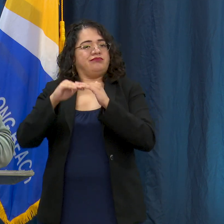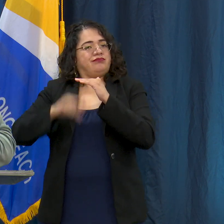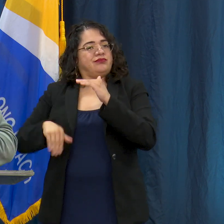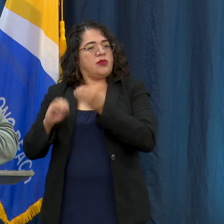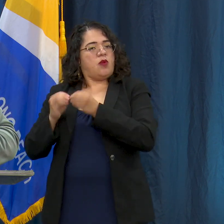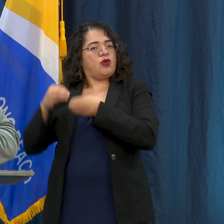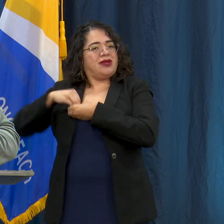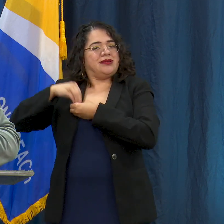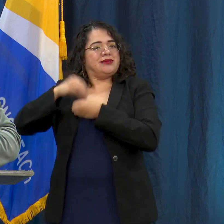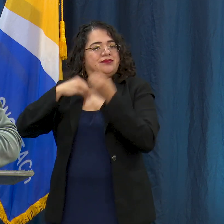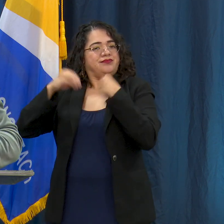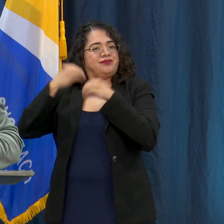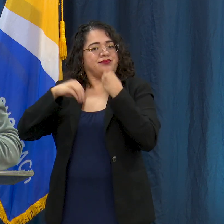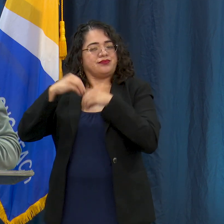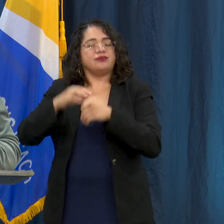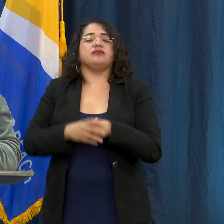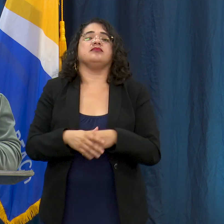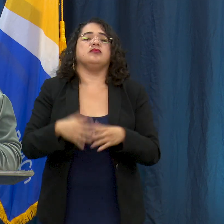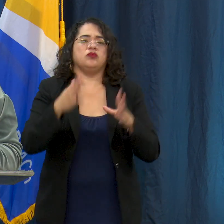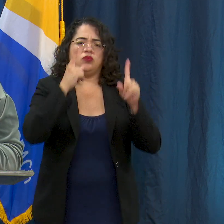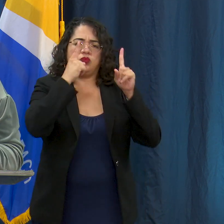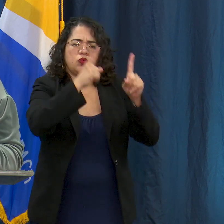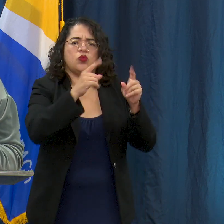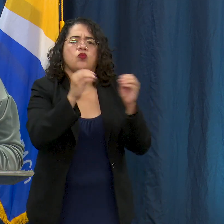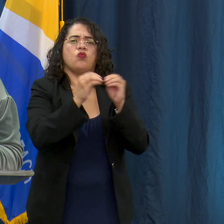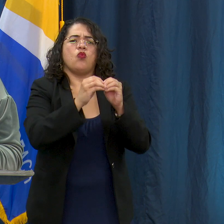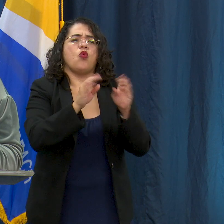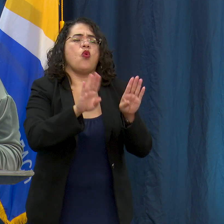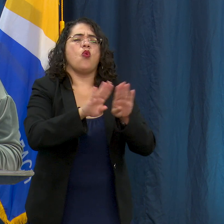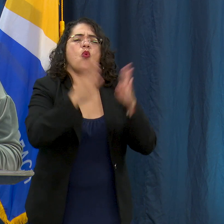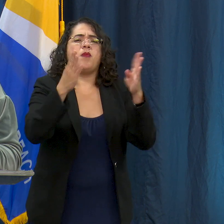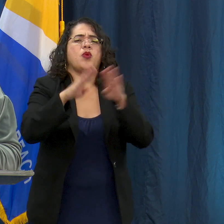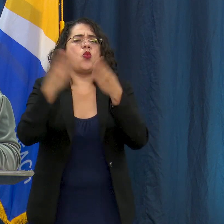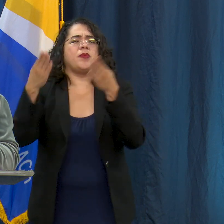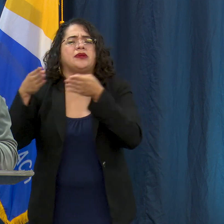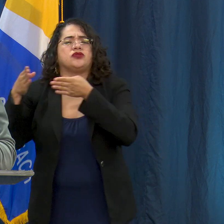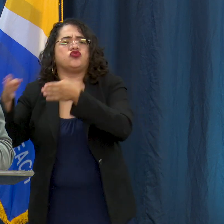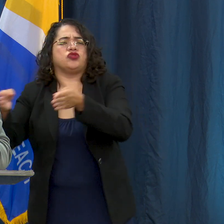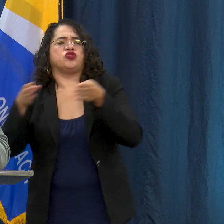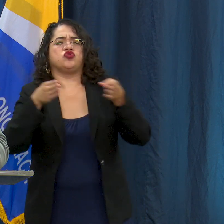abrir varios más en toda la ciudad open streets ayuda a de nuestros propios